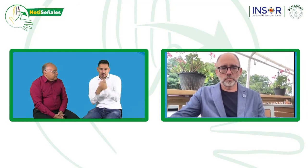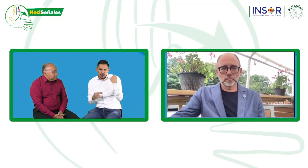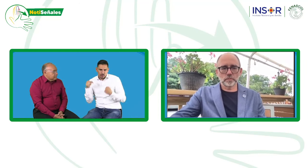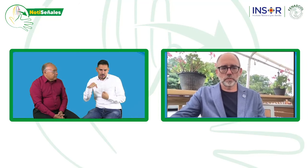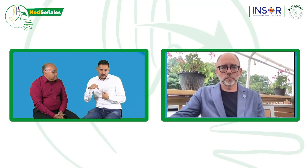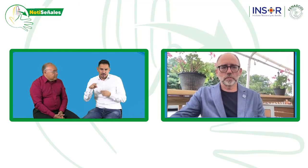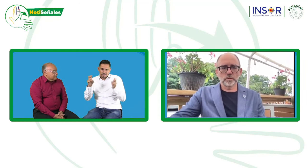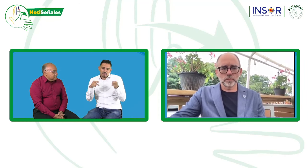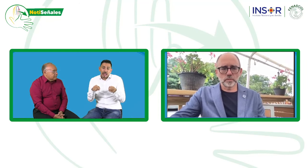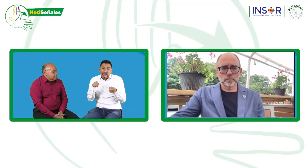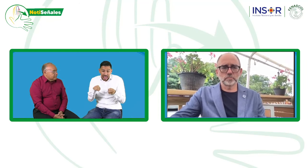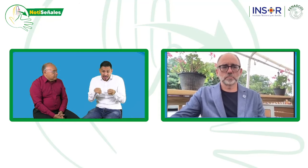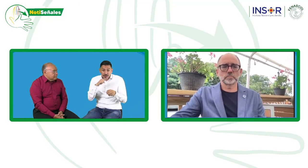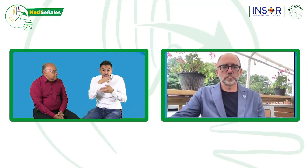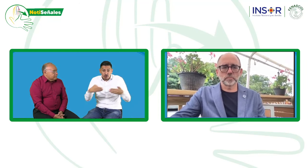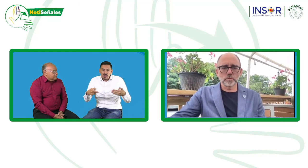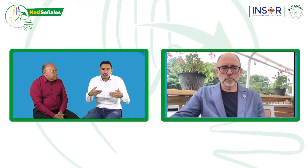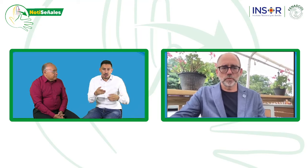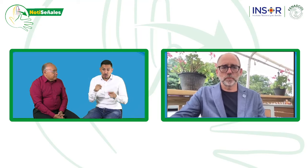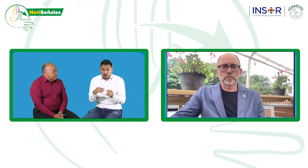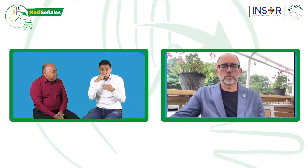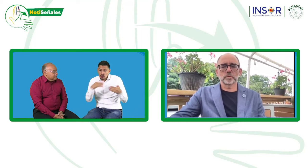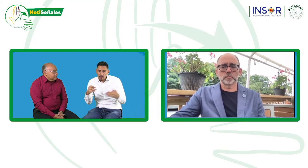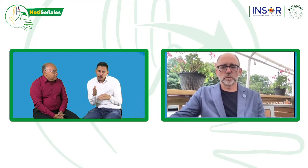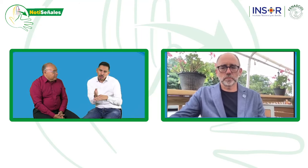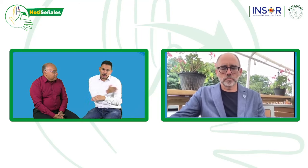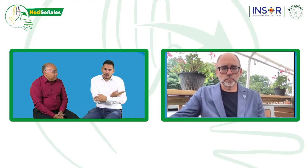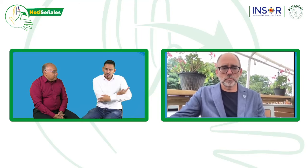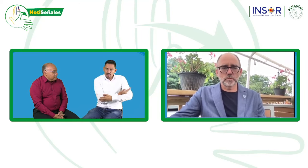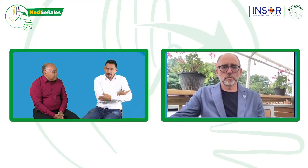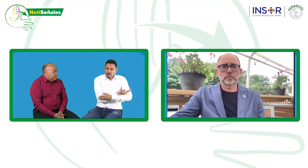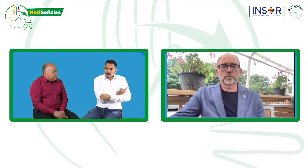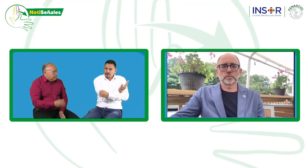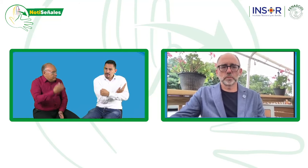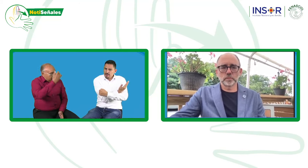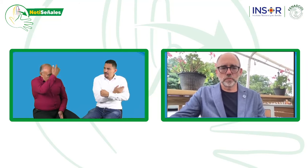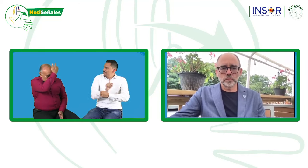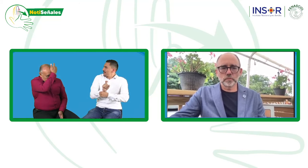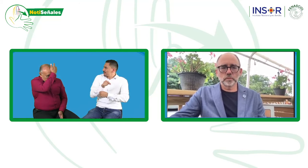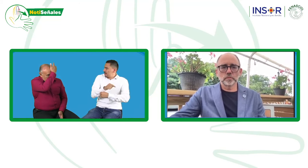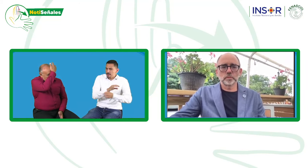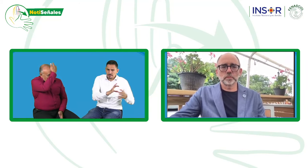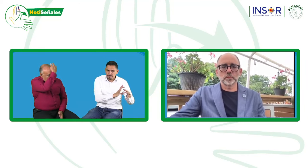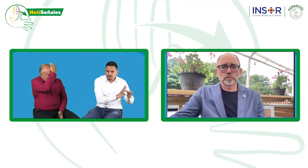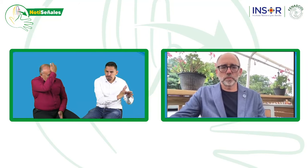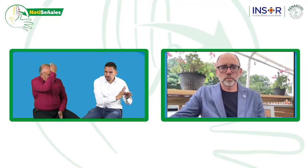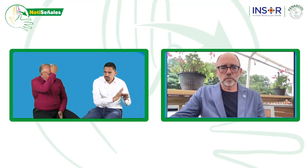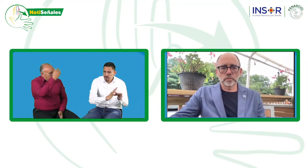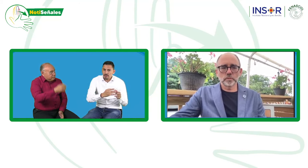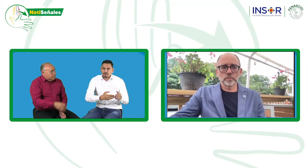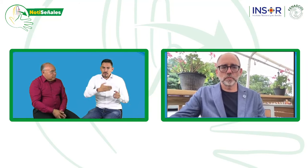cuatro años. Dando un buen cumplimiento y una buena implementación de la educación